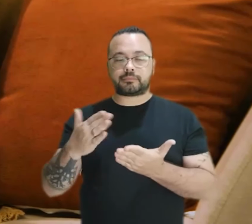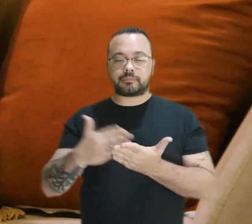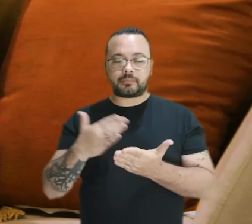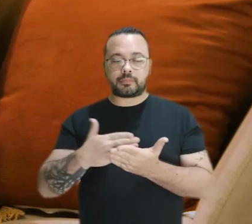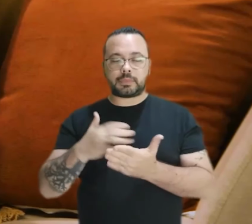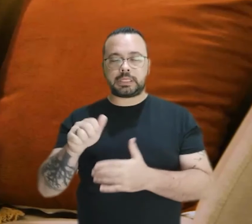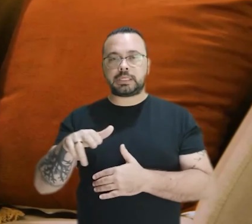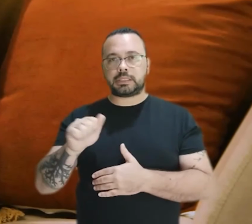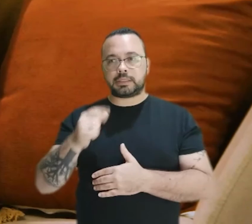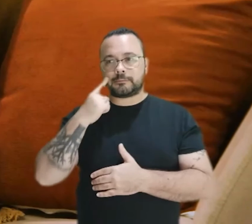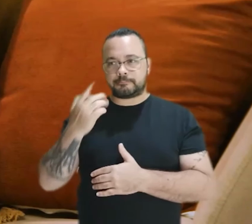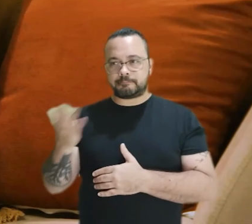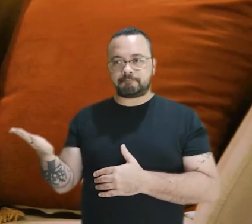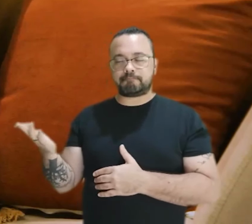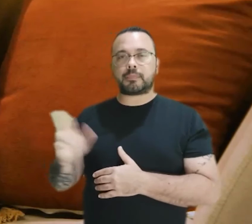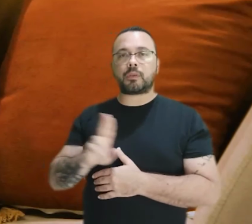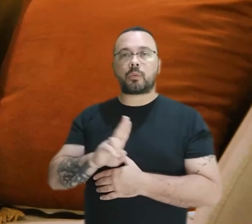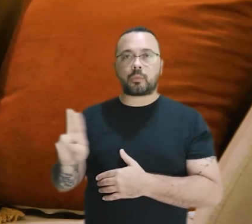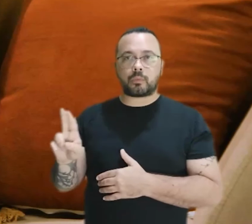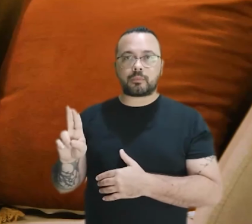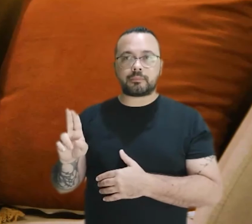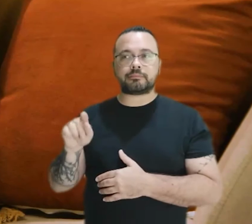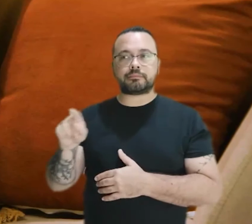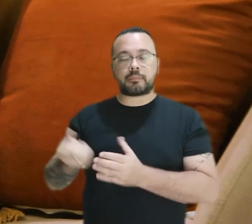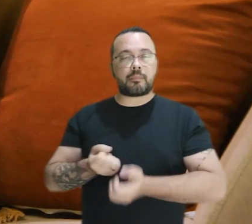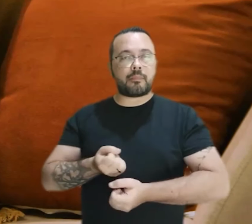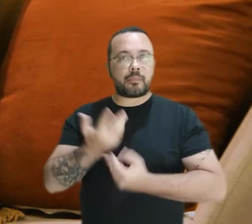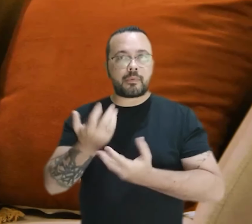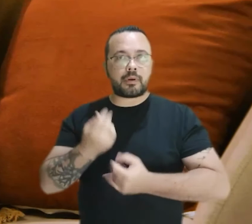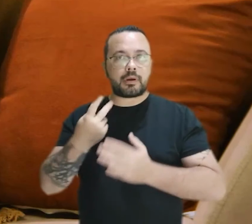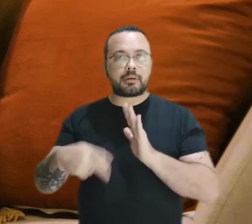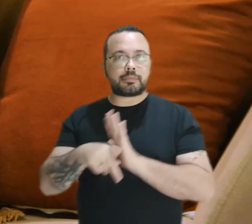da Ana Martins Marques, que é uma poeta mineira,